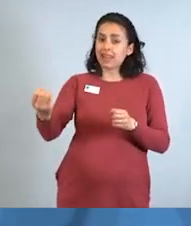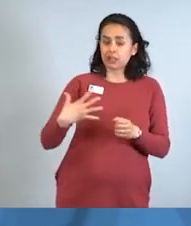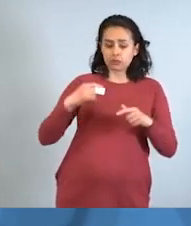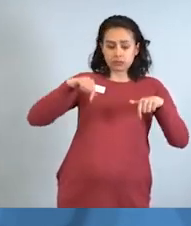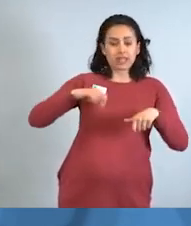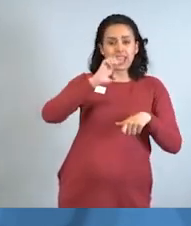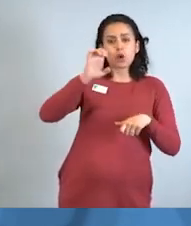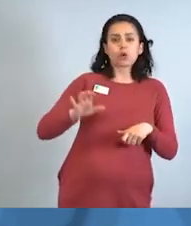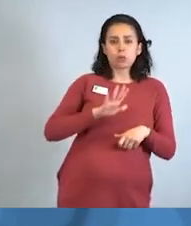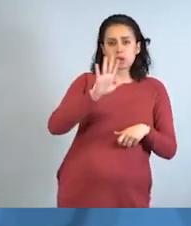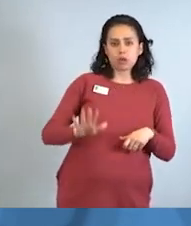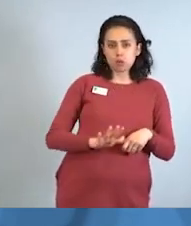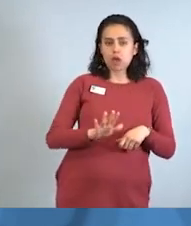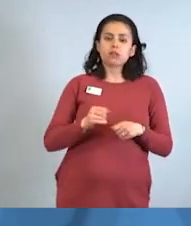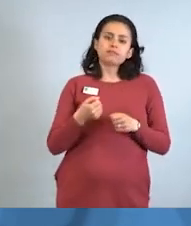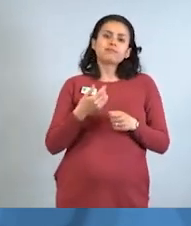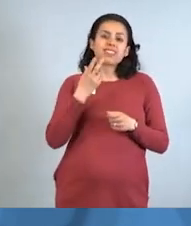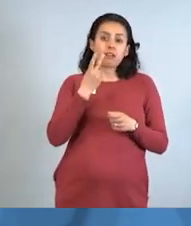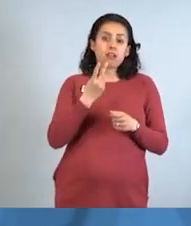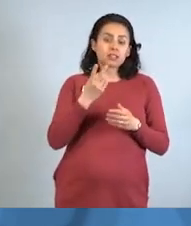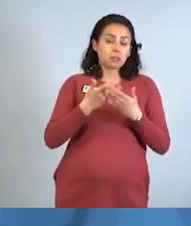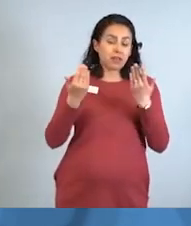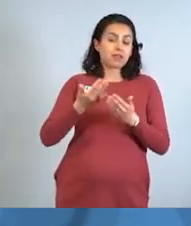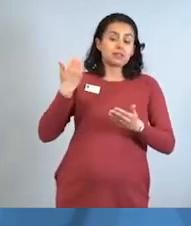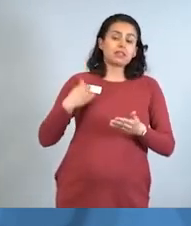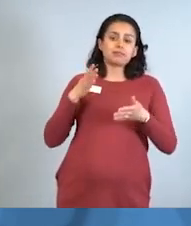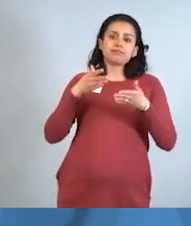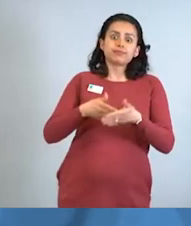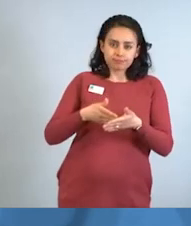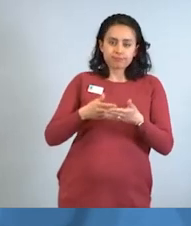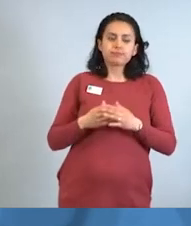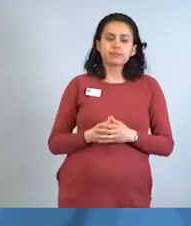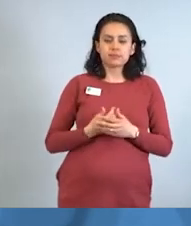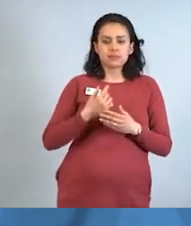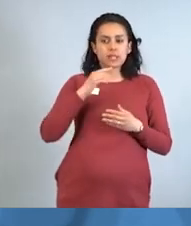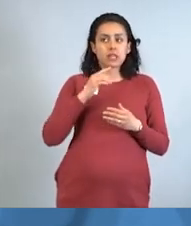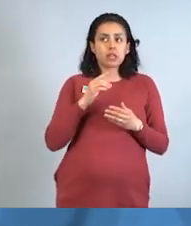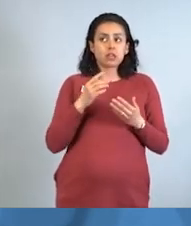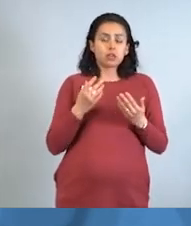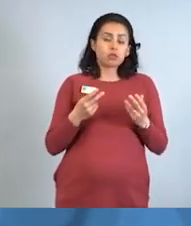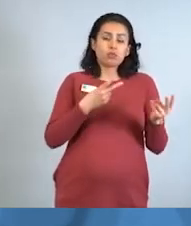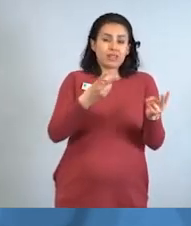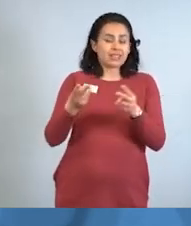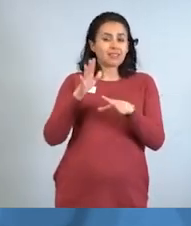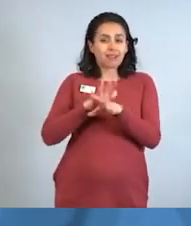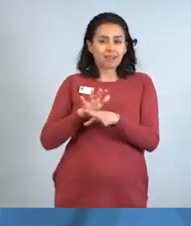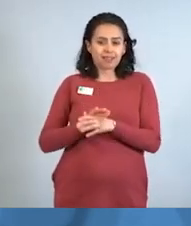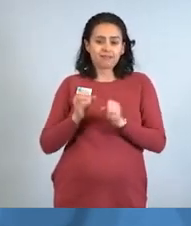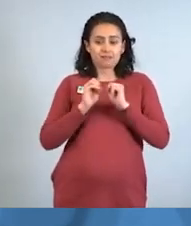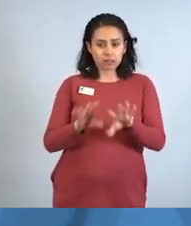Tiedämme tyypillisistä rokottamisen jälkeisistä oireista, jotka ovat tulleet esille niissä tehotutkimuksissa,